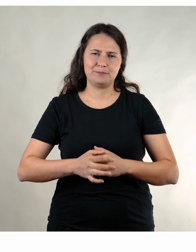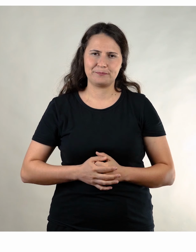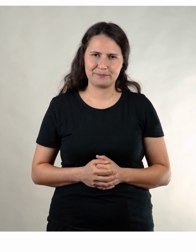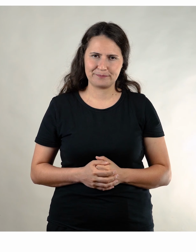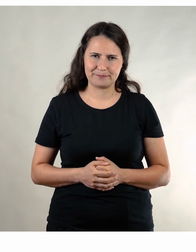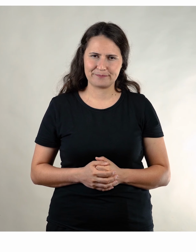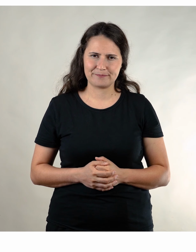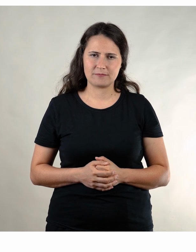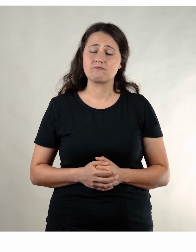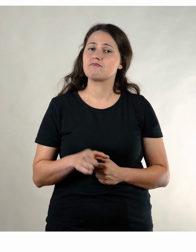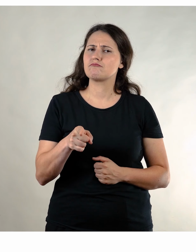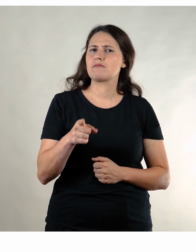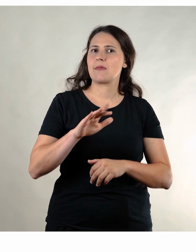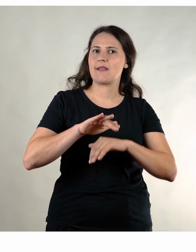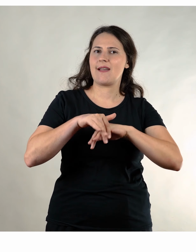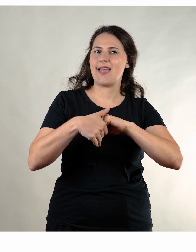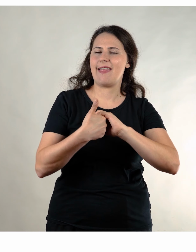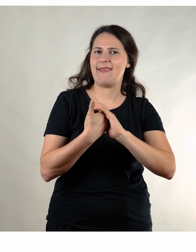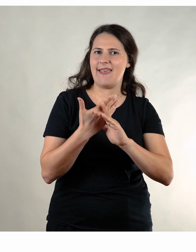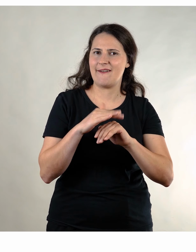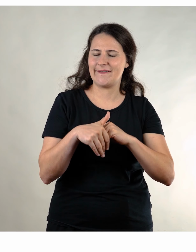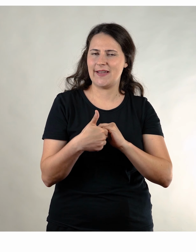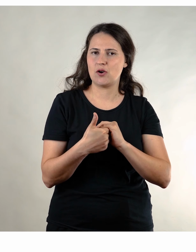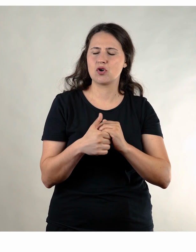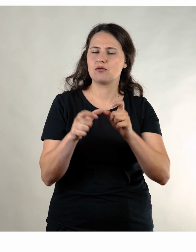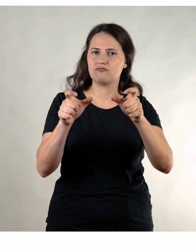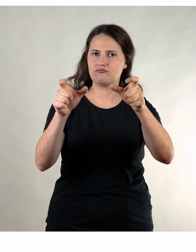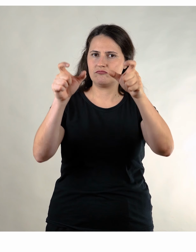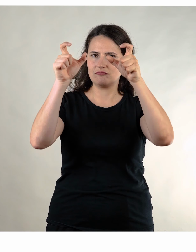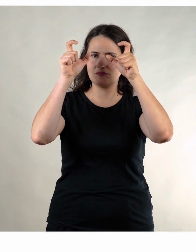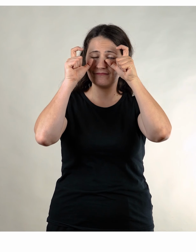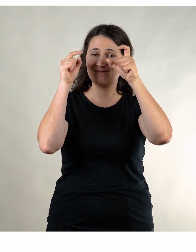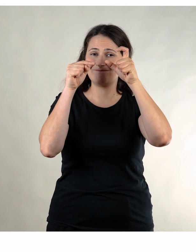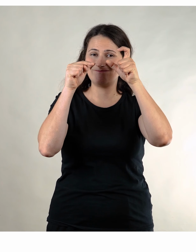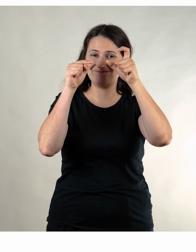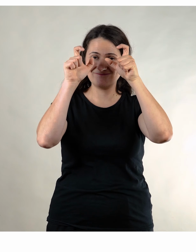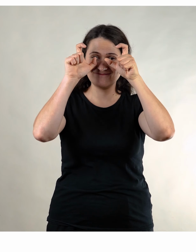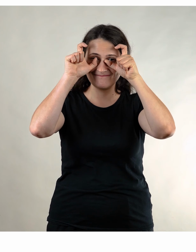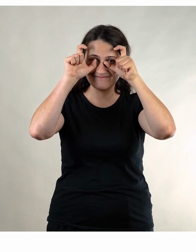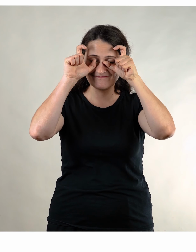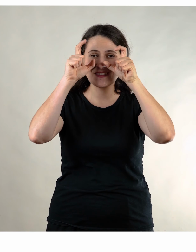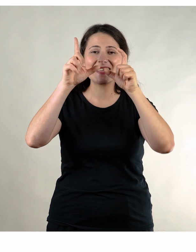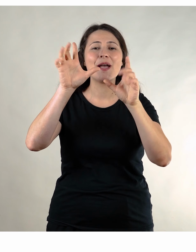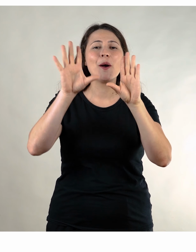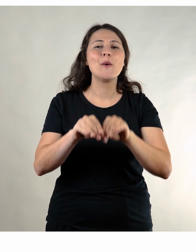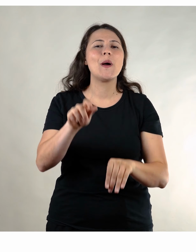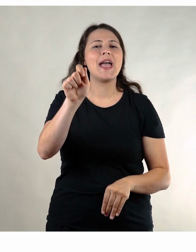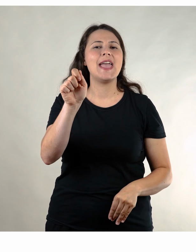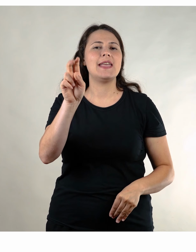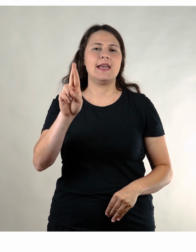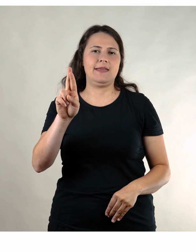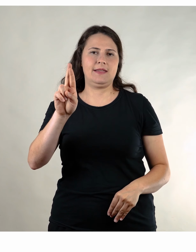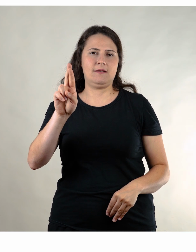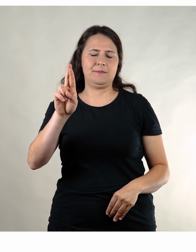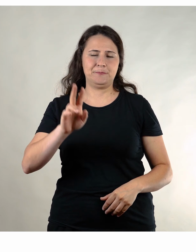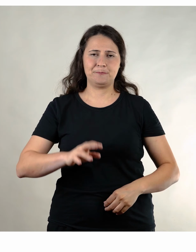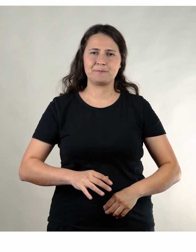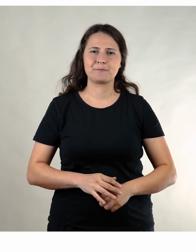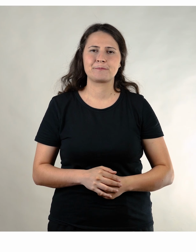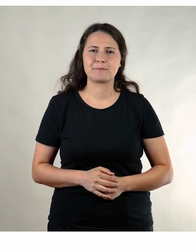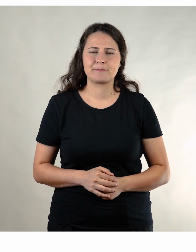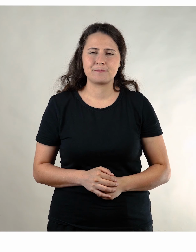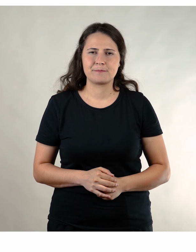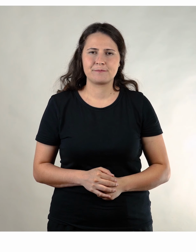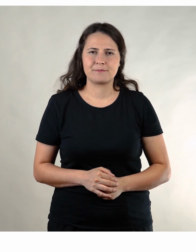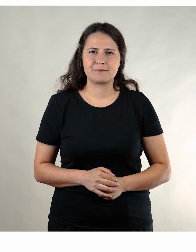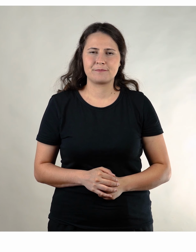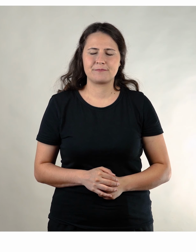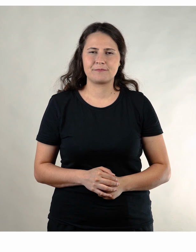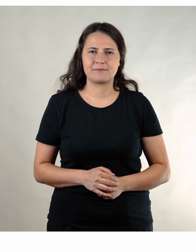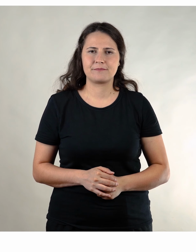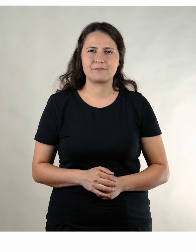Μια πολύ ενδιαφέρουσα σύγχρονη συσκευή είναι τα γυαλιά επαυξημένης πραγματικότητας .